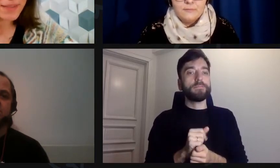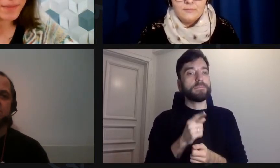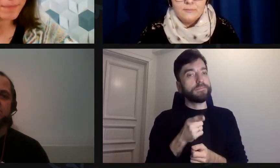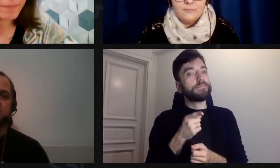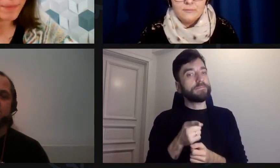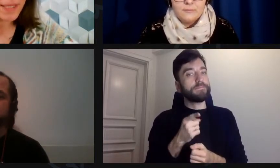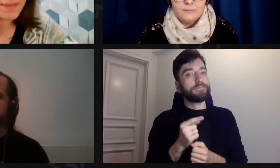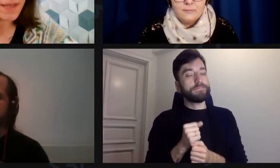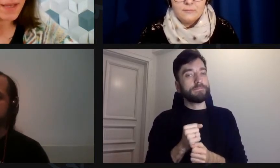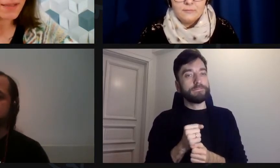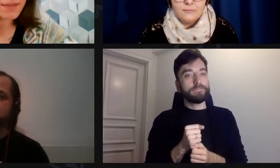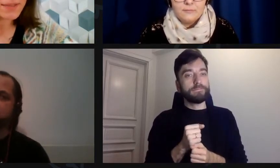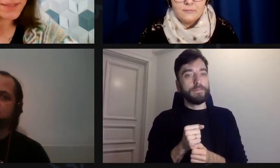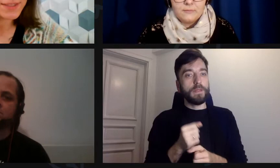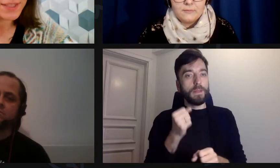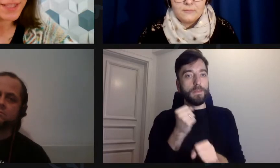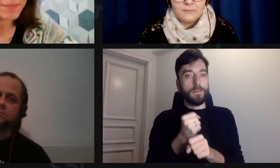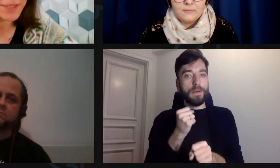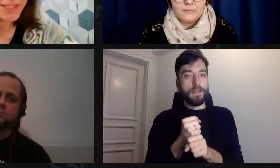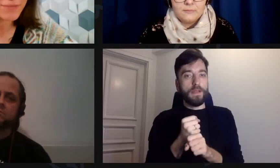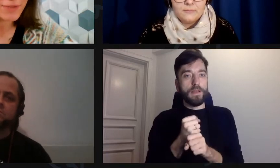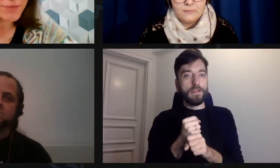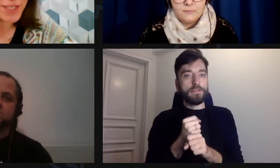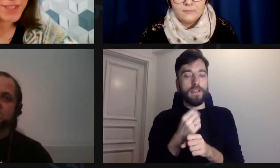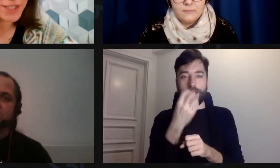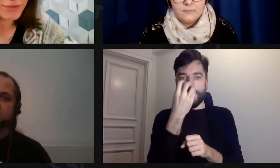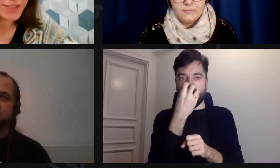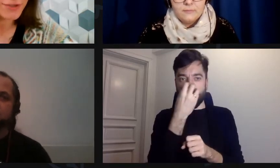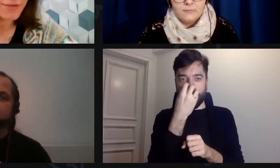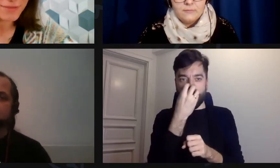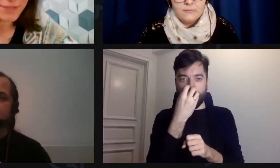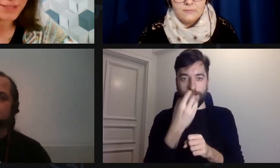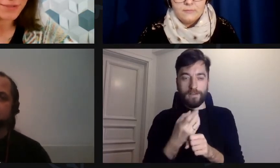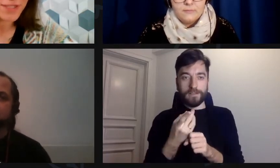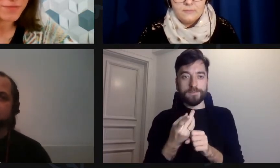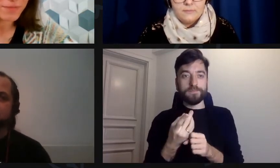ponieważ u Ciebie jednak praca z cyrkiem jest w czasie dodatkowym,